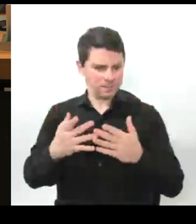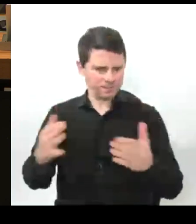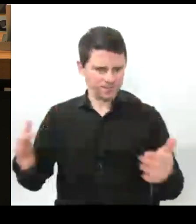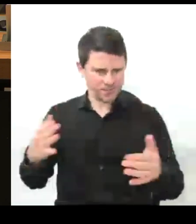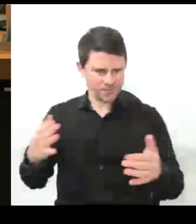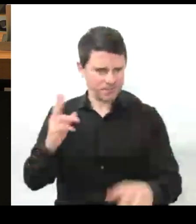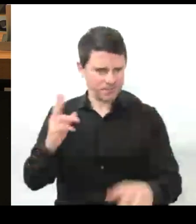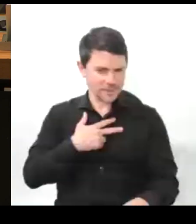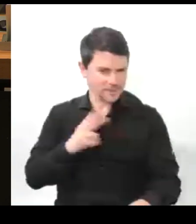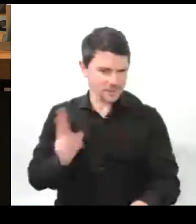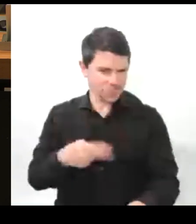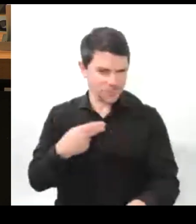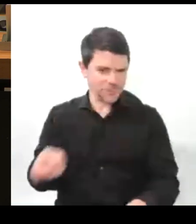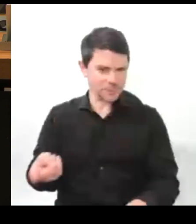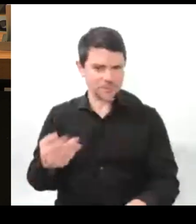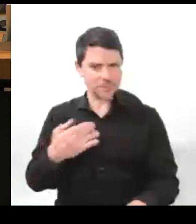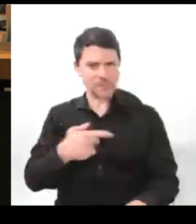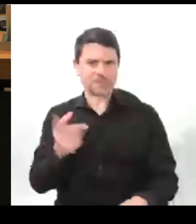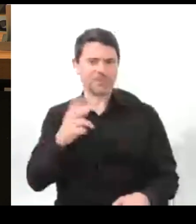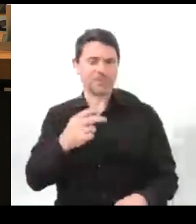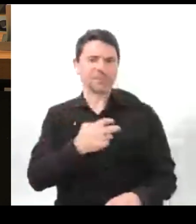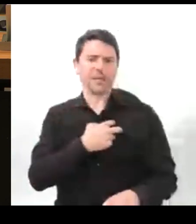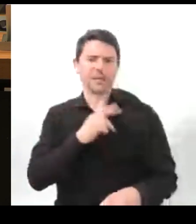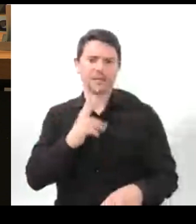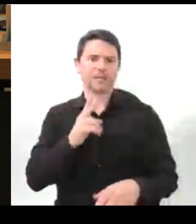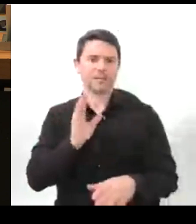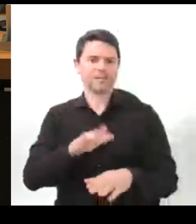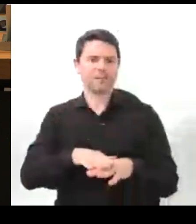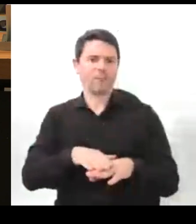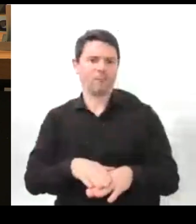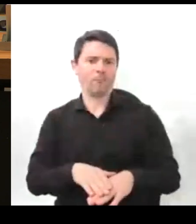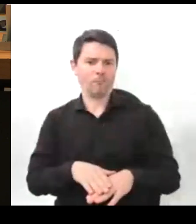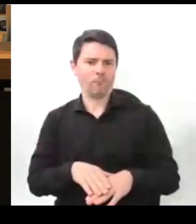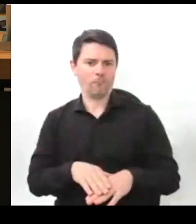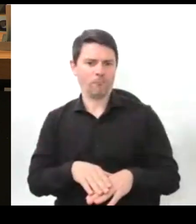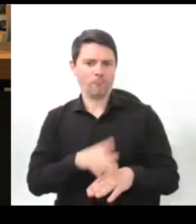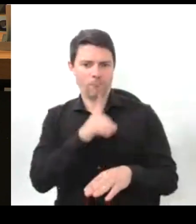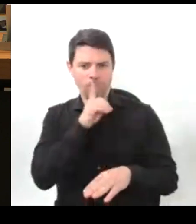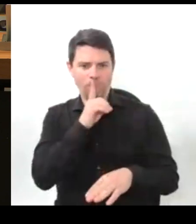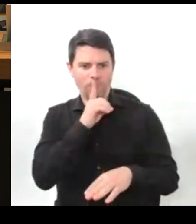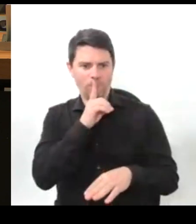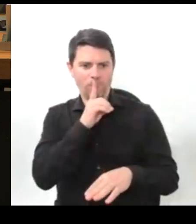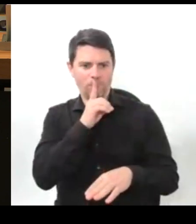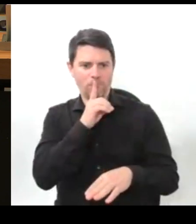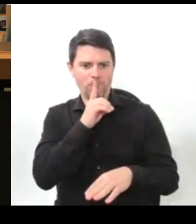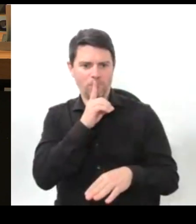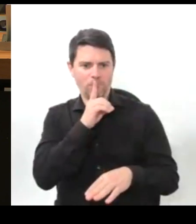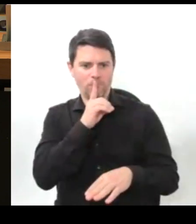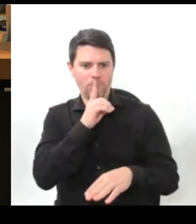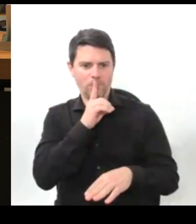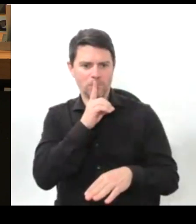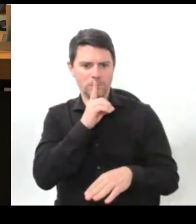zukünftig Verantwortung tragen. Es ist ganz klar eine finanzielle, eine Budgetfrage, wir müssen schlichtweg mehr Geld investieren.